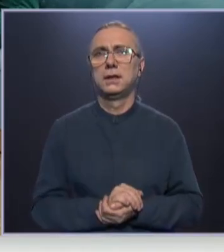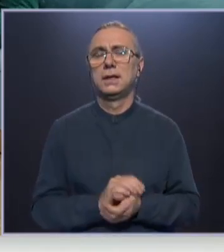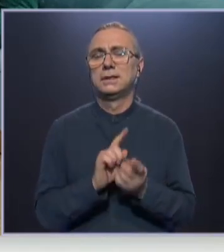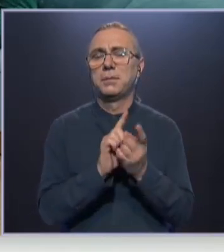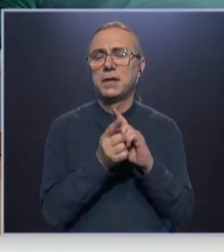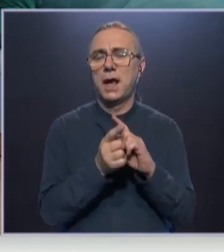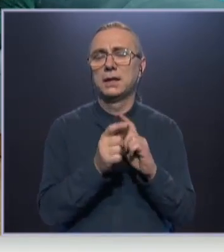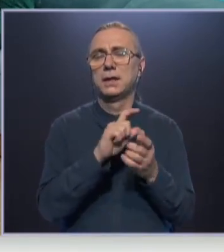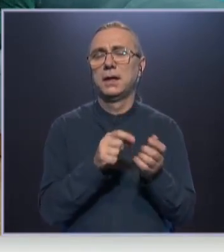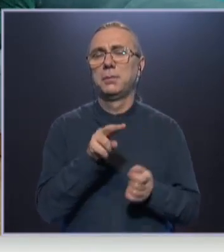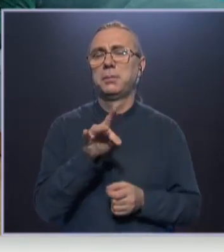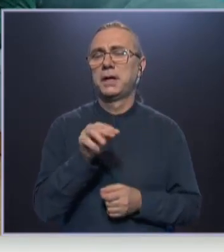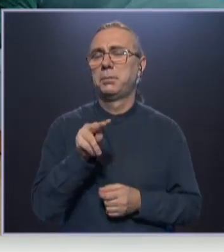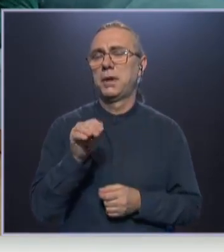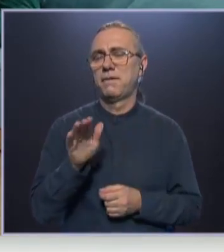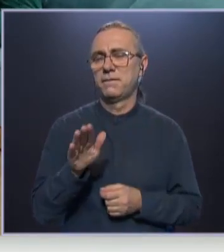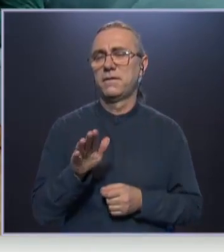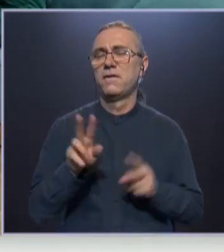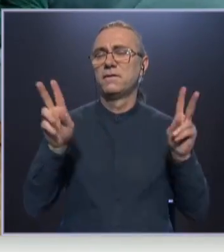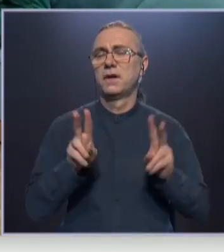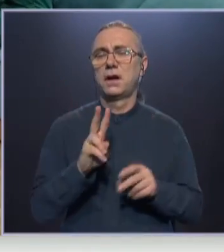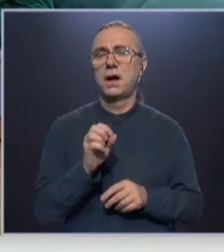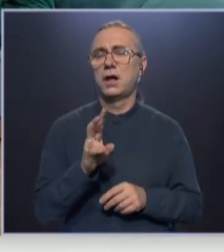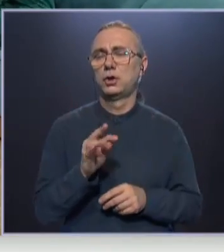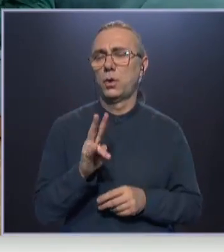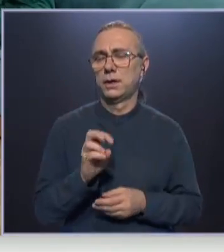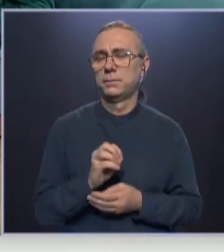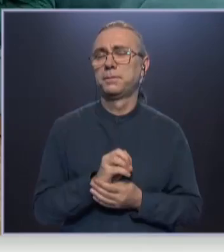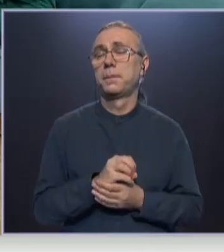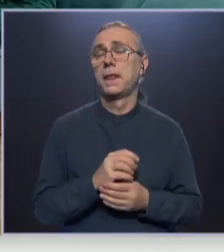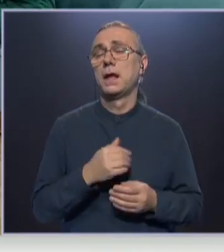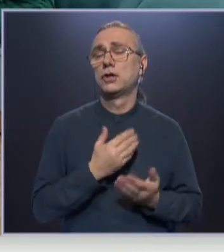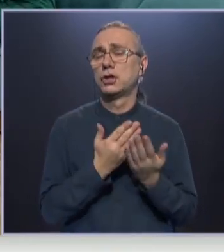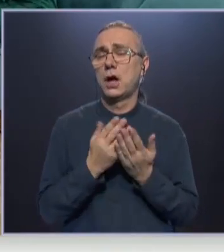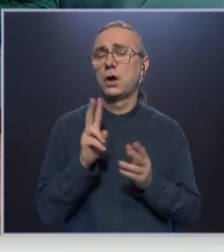Я сейчас читаю канон всецарицы И мне там припев звучит